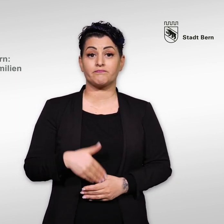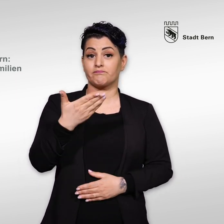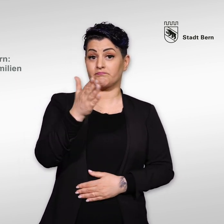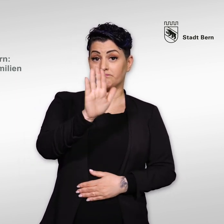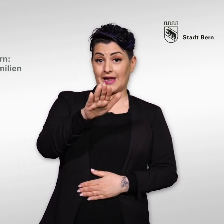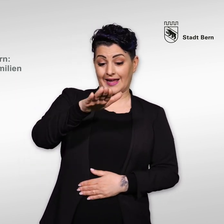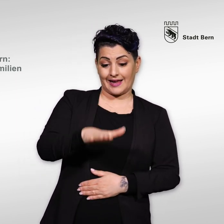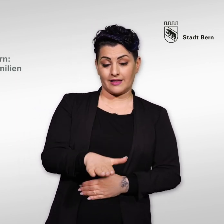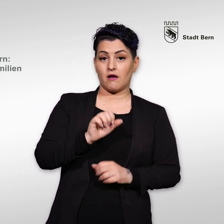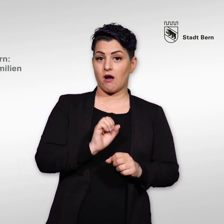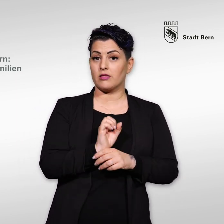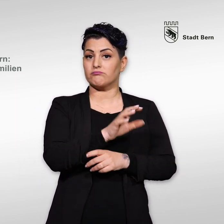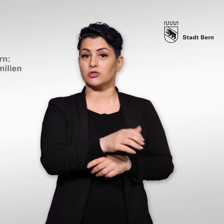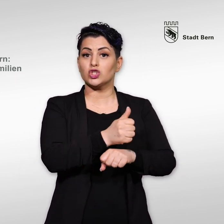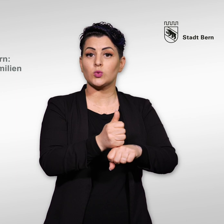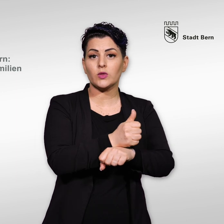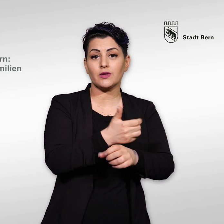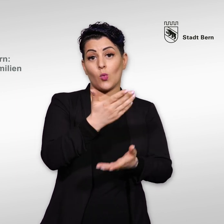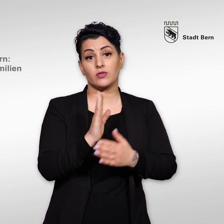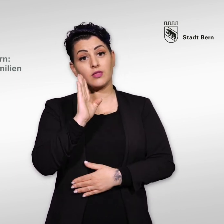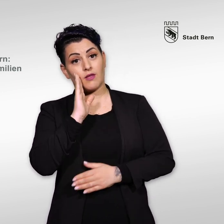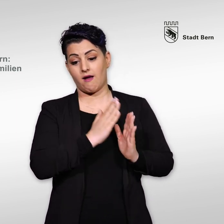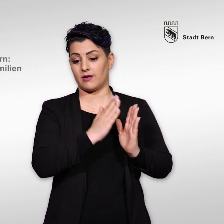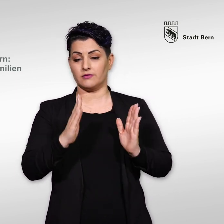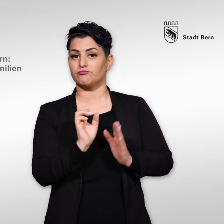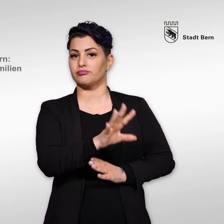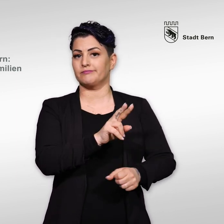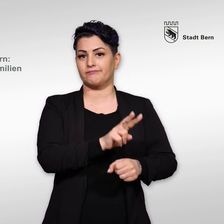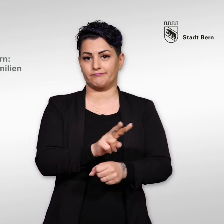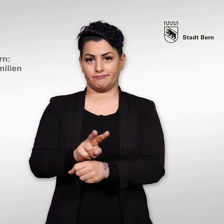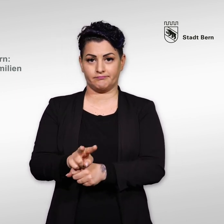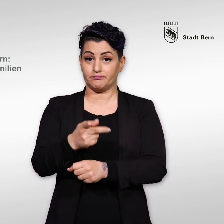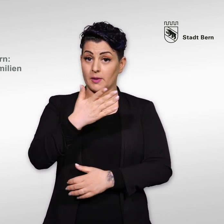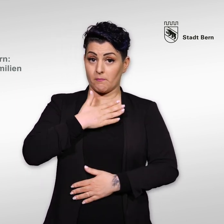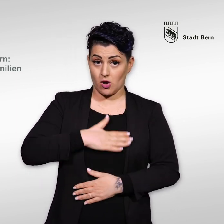Sie möchten Ihr Kind stunden- oder tageweise betreuen lassen?